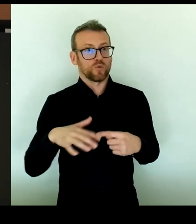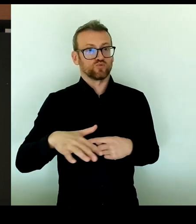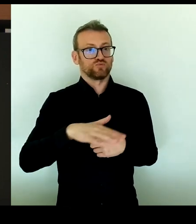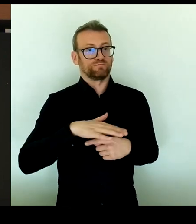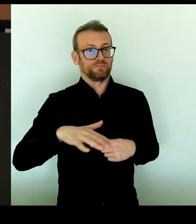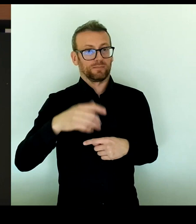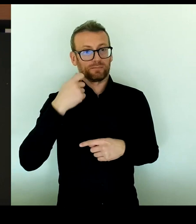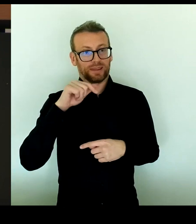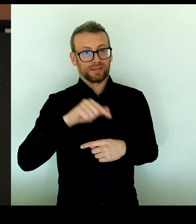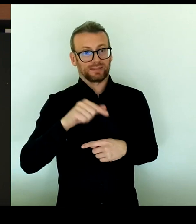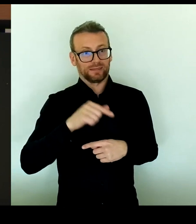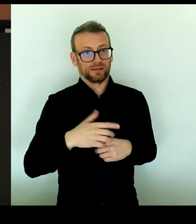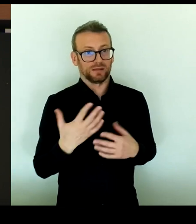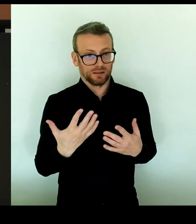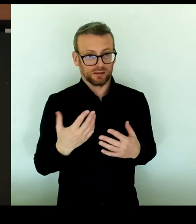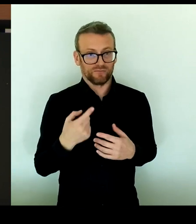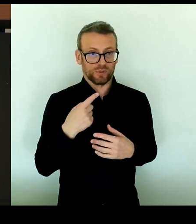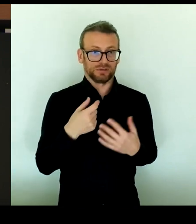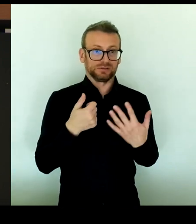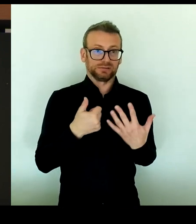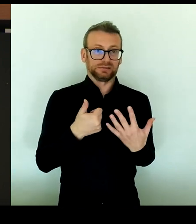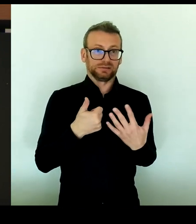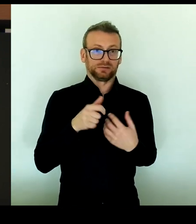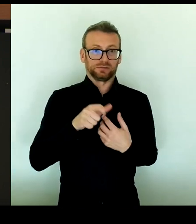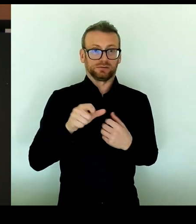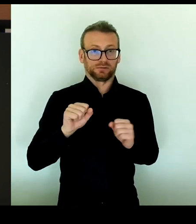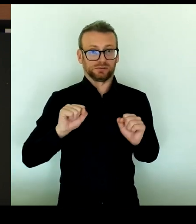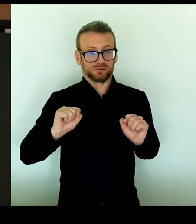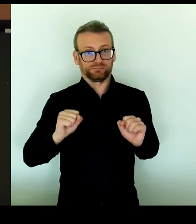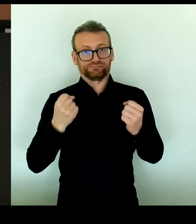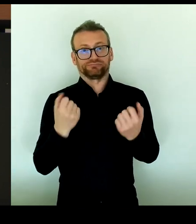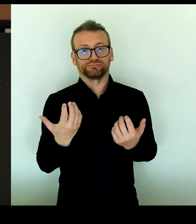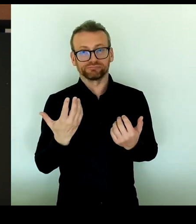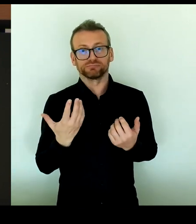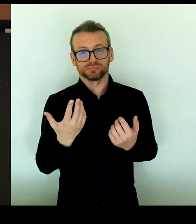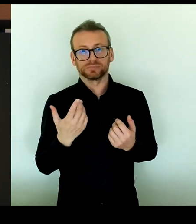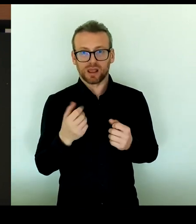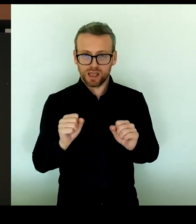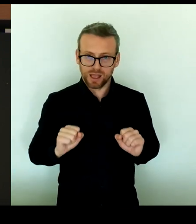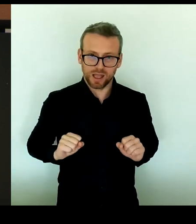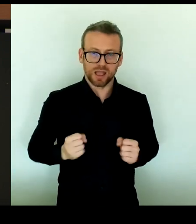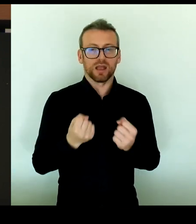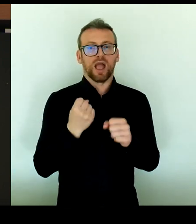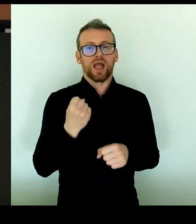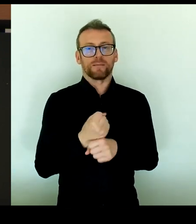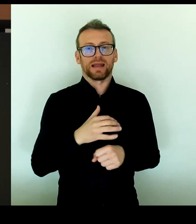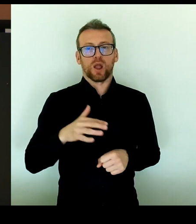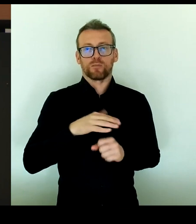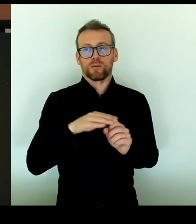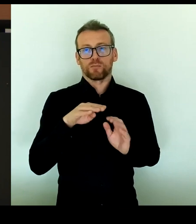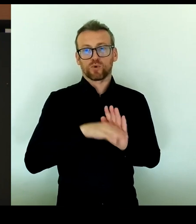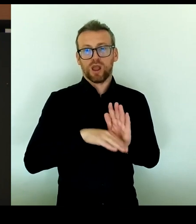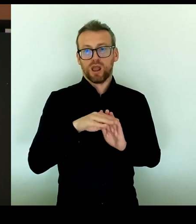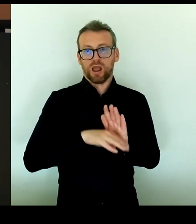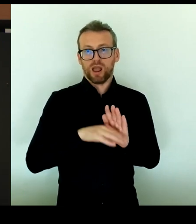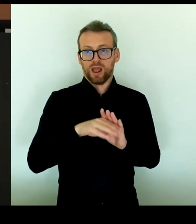Hierfür braucht es zum einen operative Schlagkraft, gepaart mit verlässlicher Kooperation und Kommunikation,